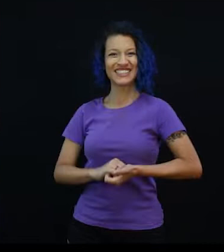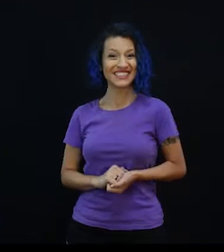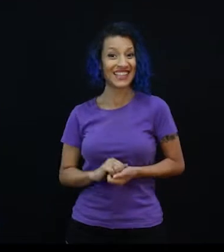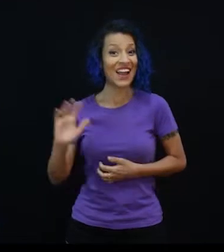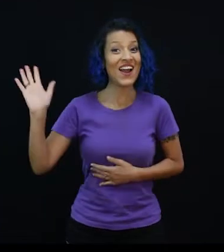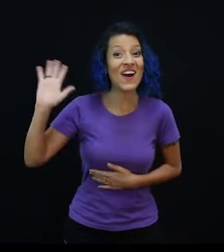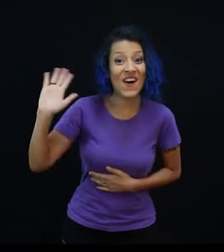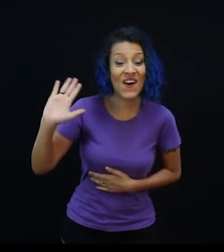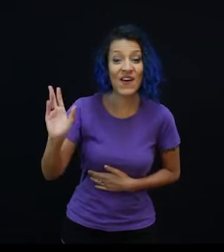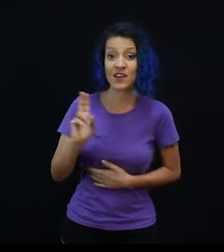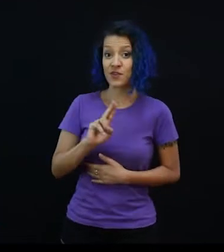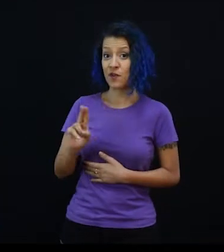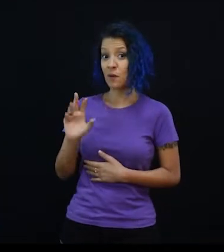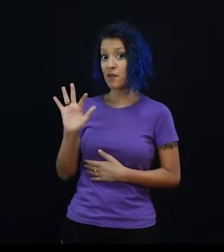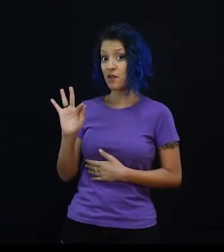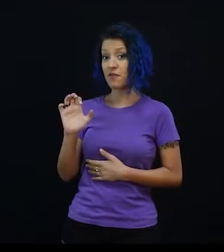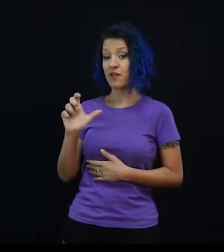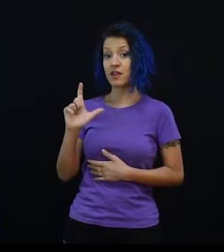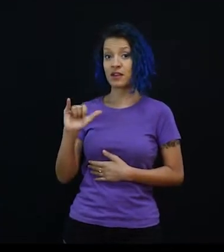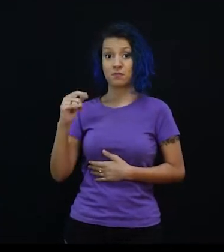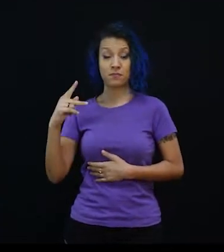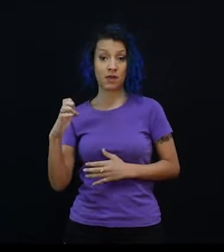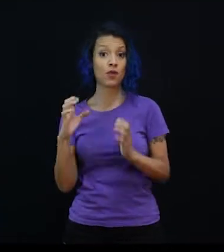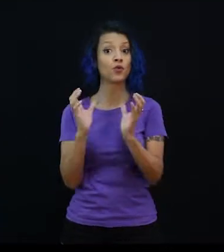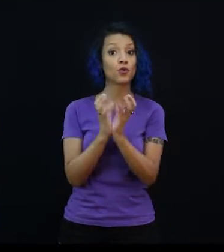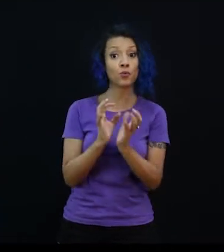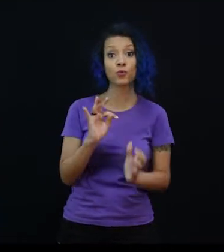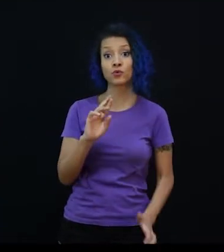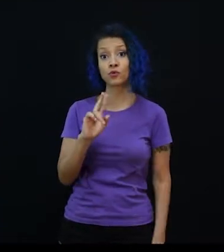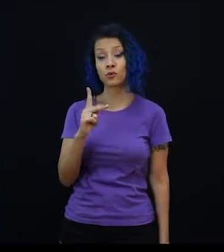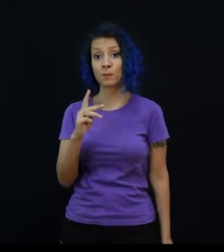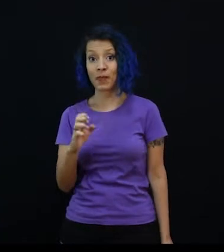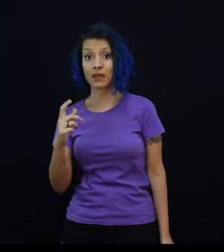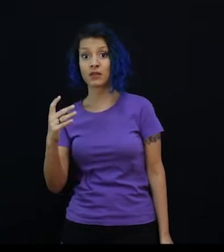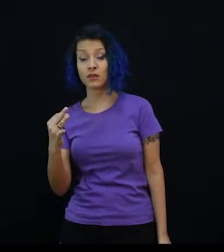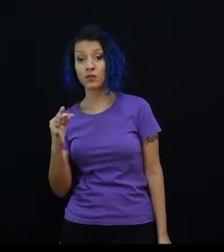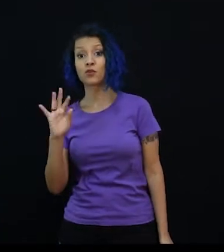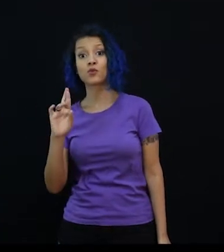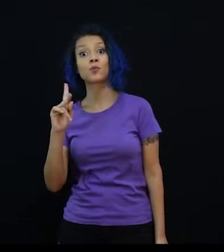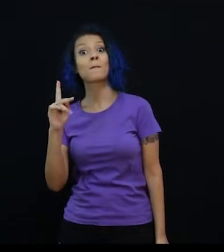Oi, gente. Sou Filipe Edmo, da Trupe Trupé. Hoje a gente vai ter mais uma